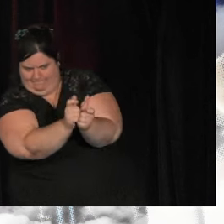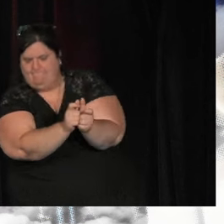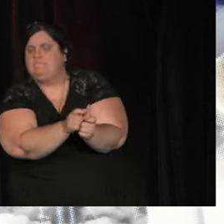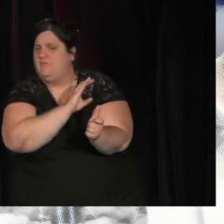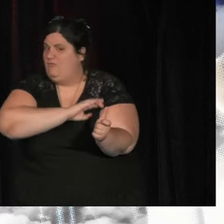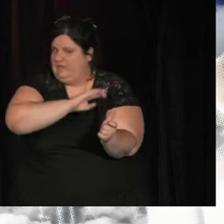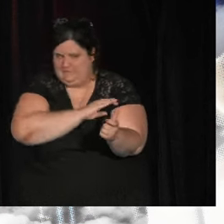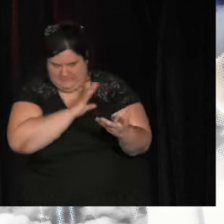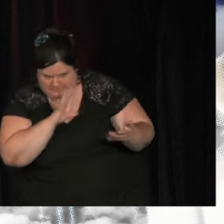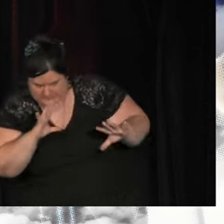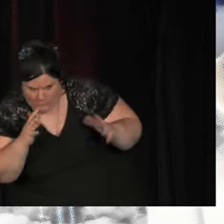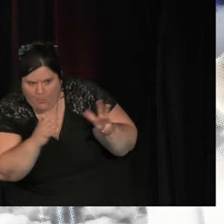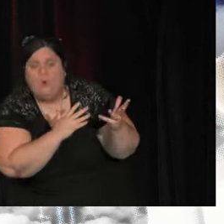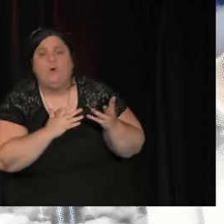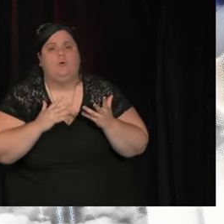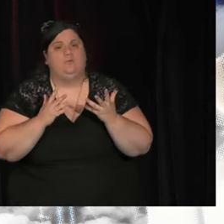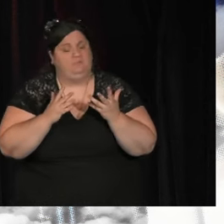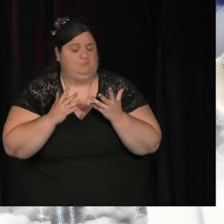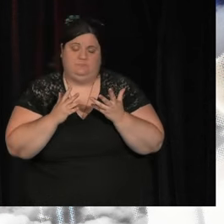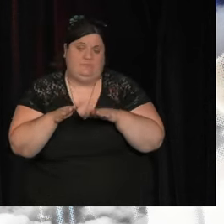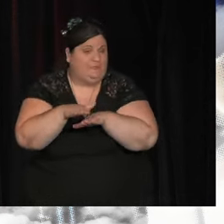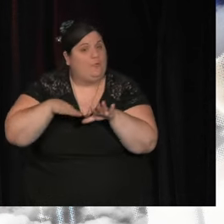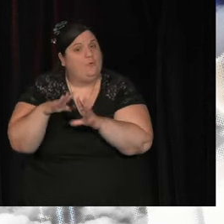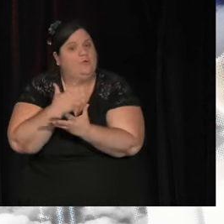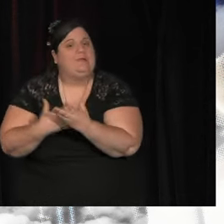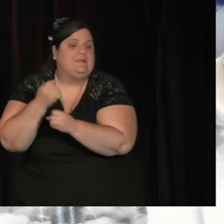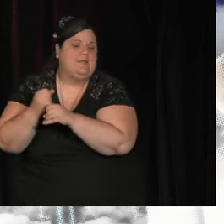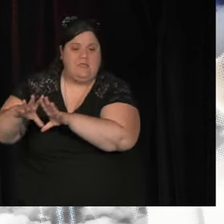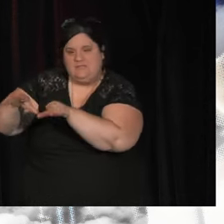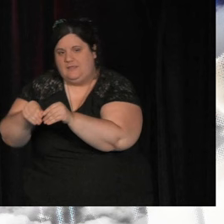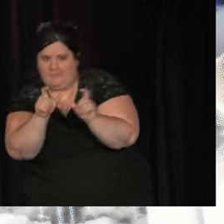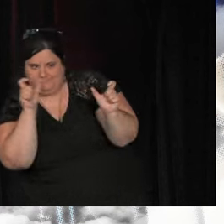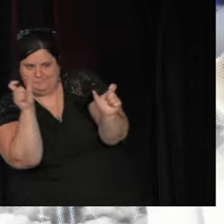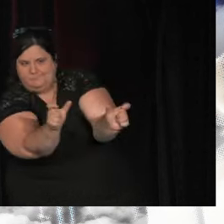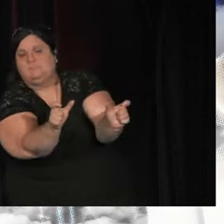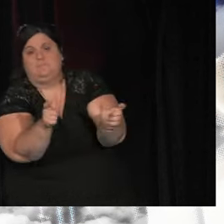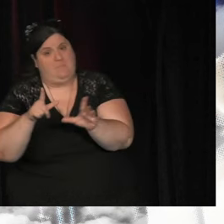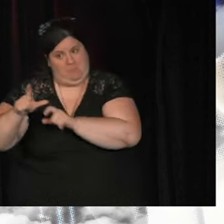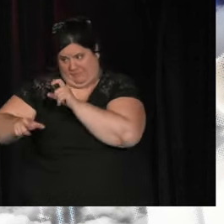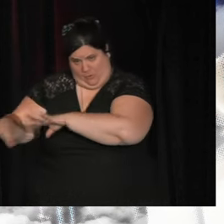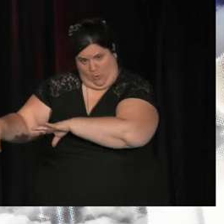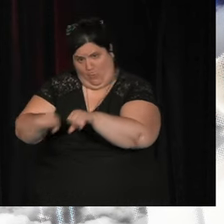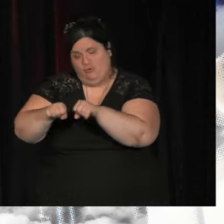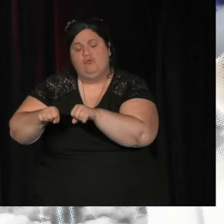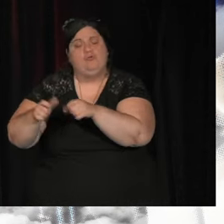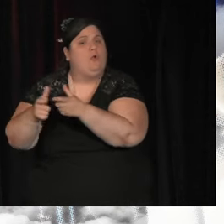Ils ont créé, comme un studio à chaque fois, ils ont créé une strike team. Ils ont créé une équipe, ils ont embauché une boîte d'analyse